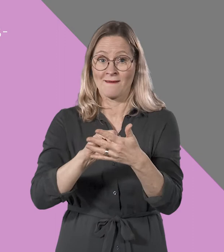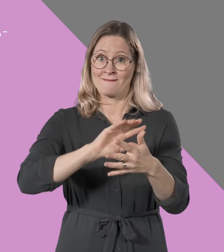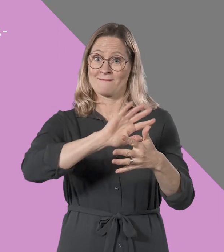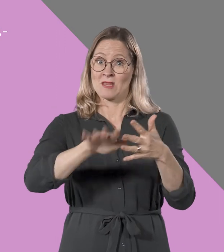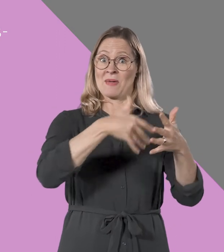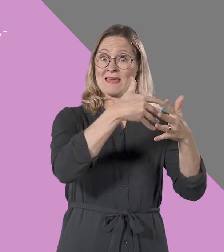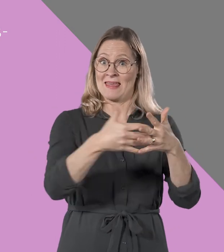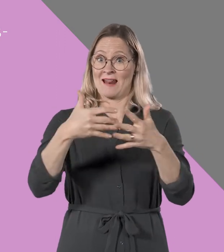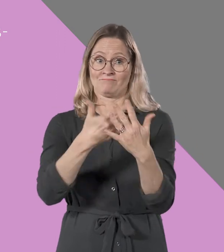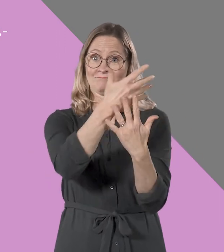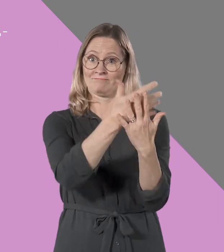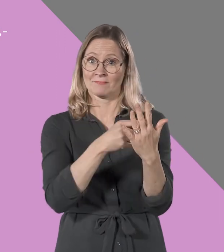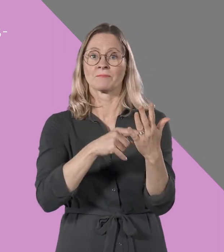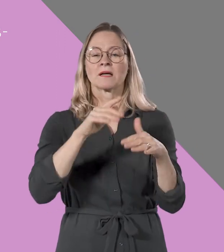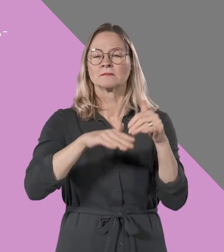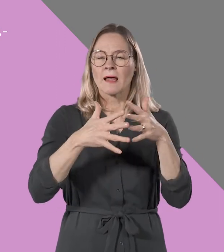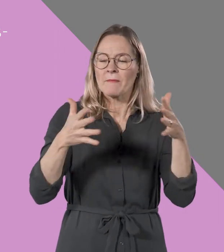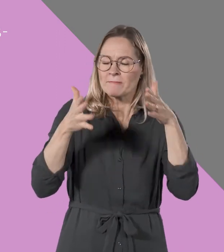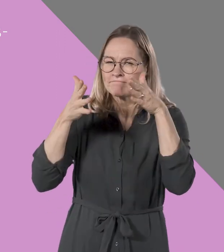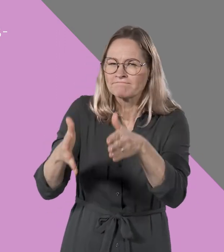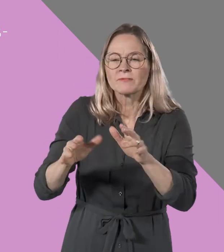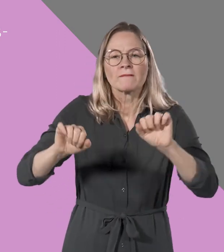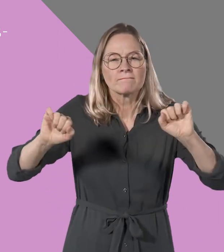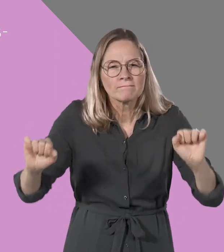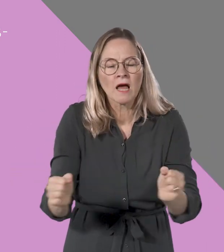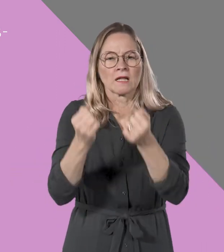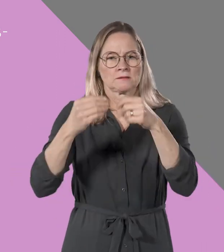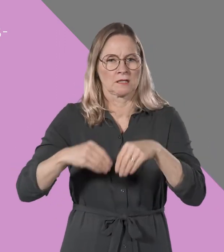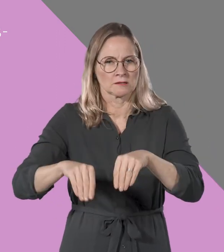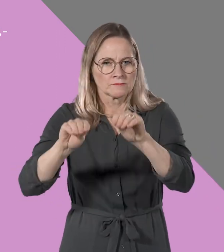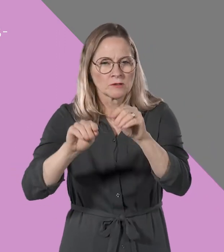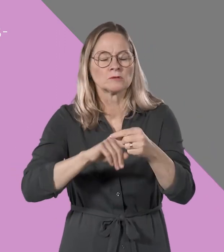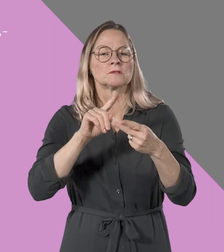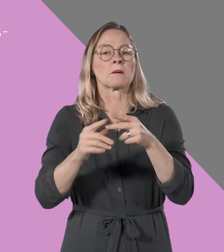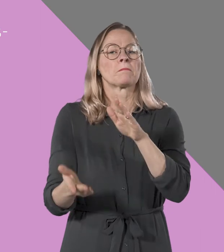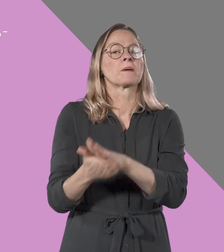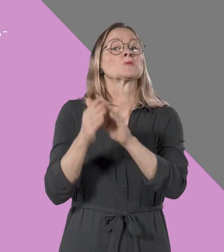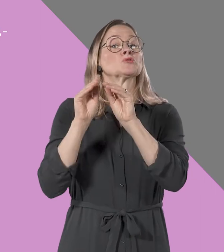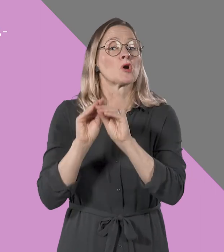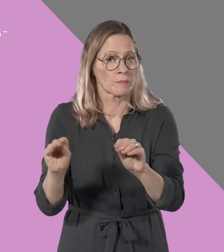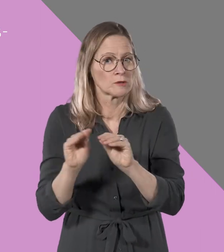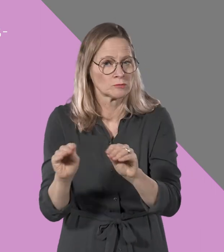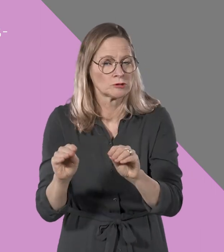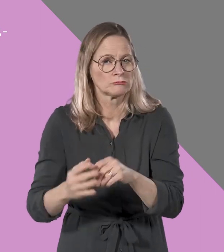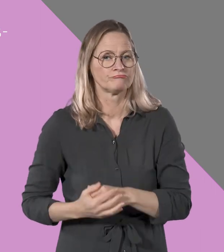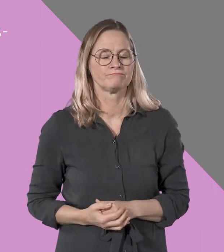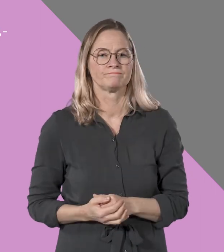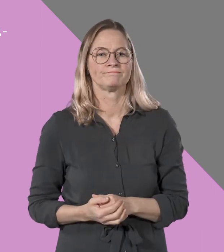Viittomakieliä kertomuksessa käsitellään erityisesti varhaiskasvatuksen - ja perusopetuksen kannalta.